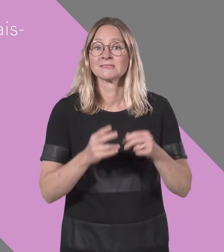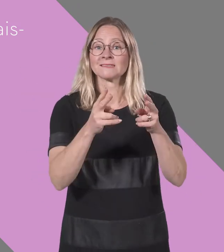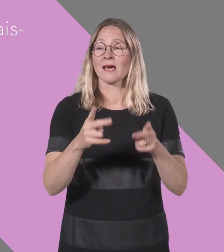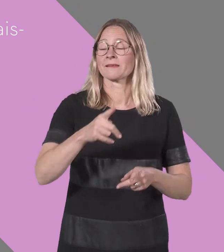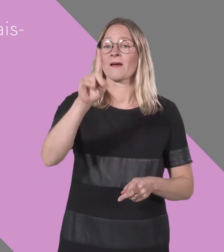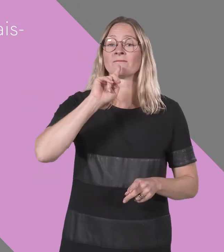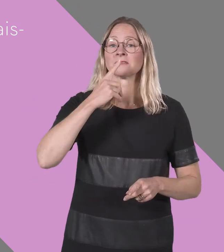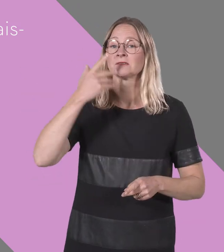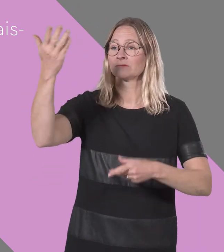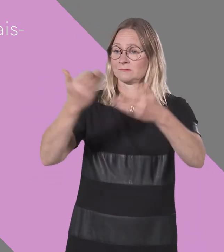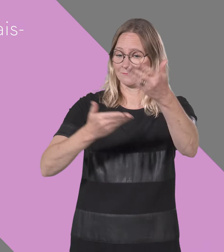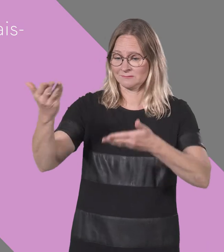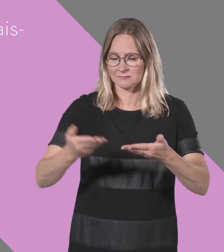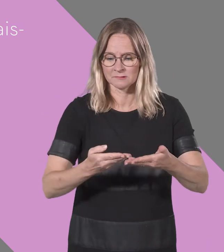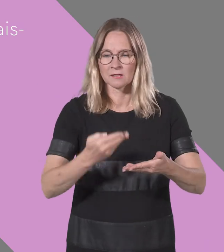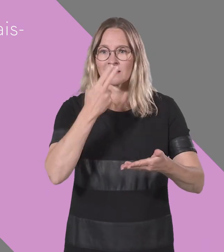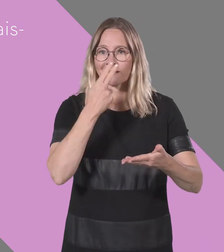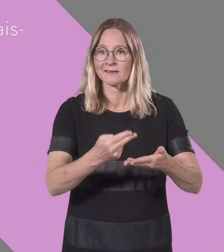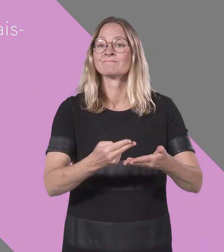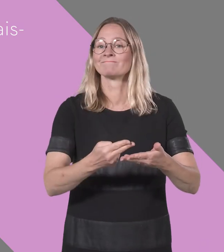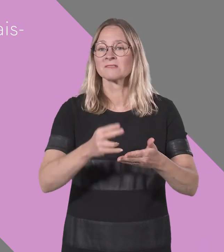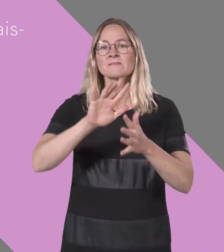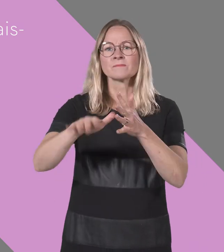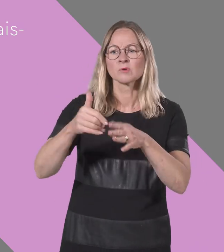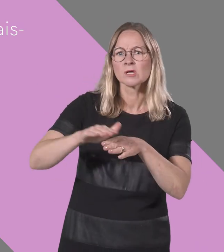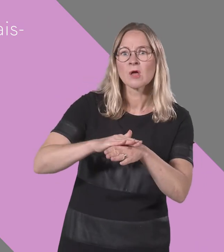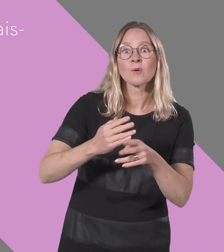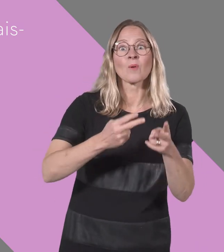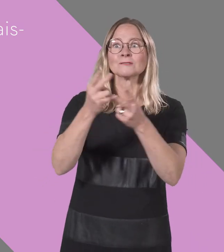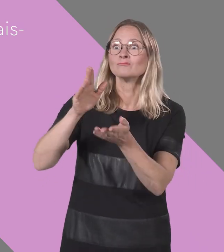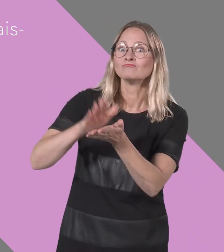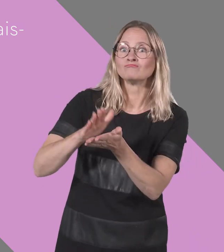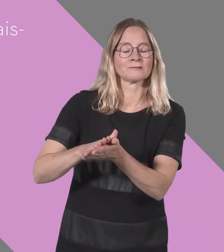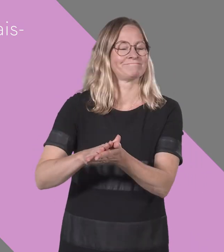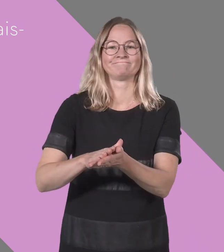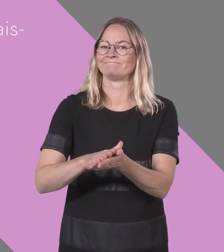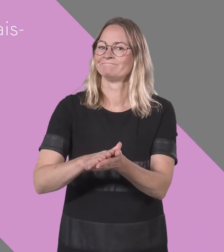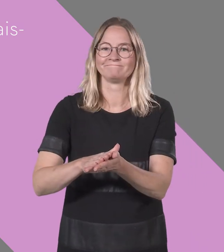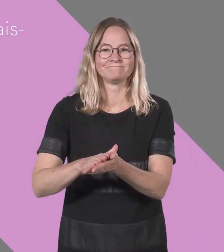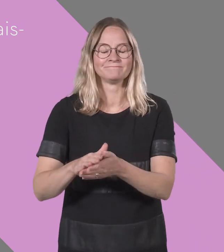Sairaaloiden vastauksista ilmeni, että viittomakielen käyttöä - ei yleensä suositeltu.